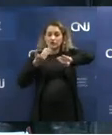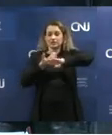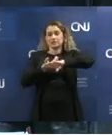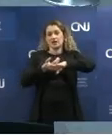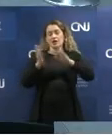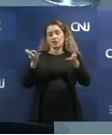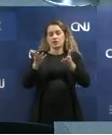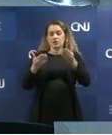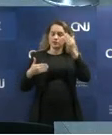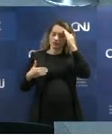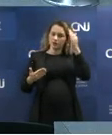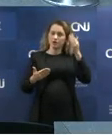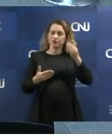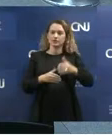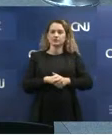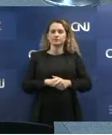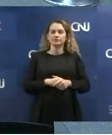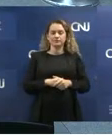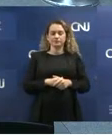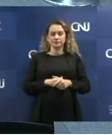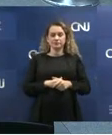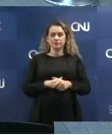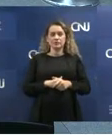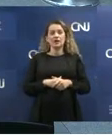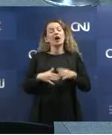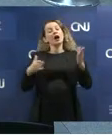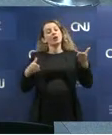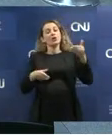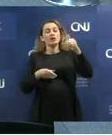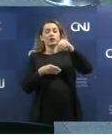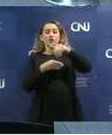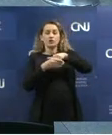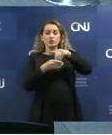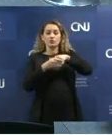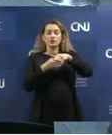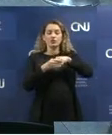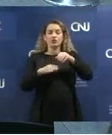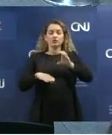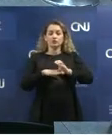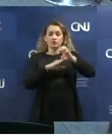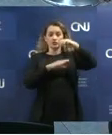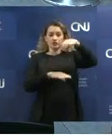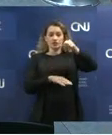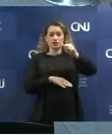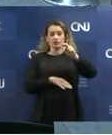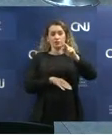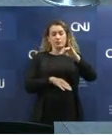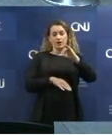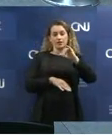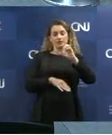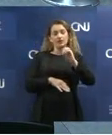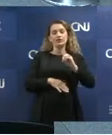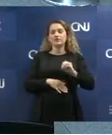Agora, com o voto da Vossa Excelência, Conselheiro Marcus Vinicius Excelentíssimo